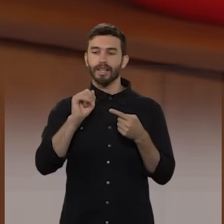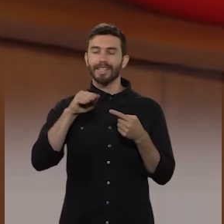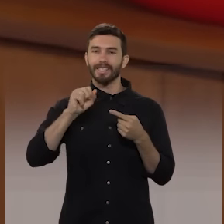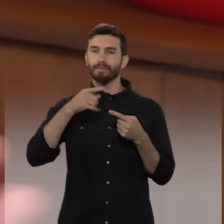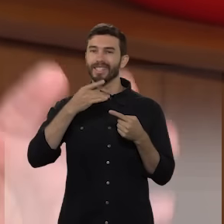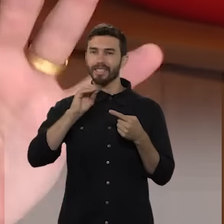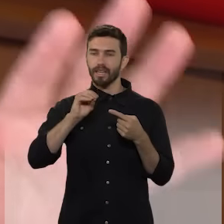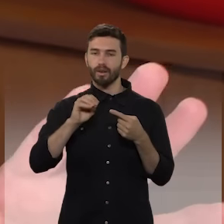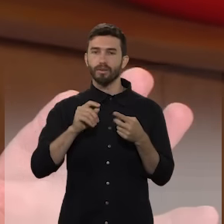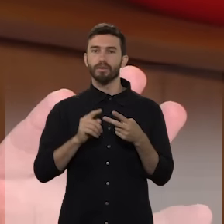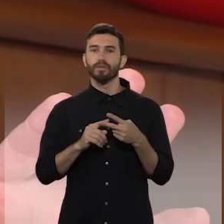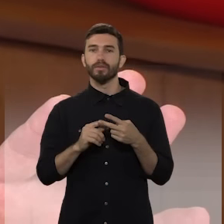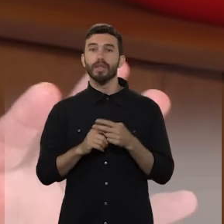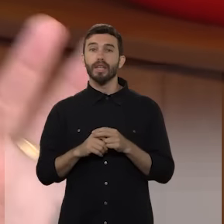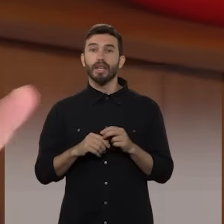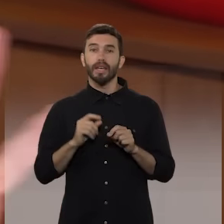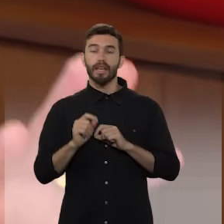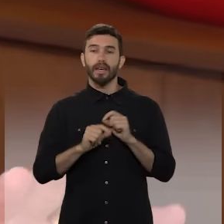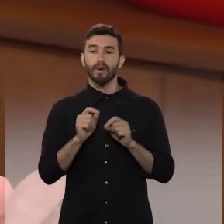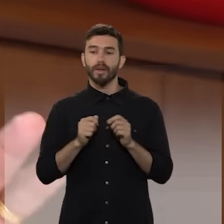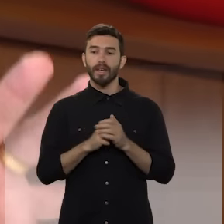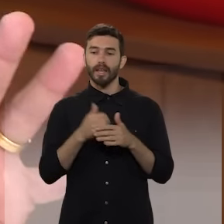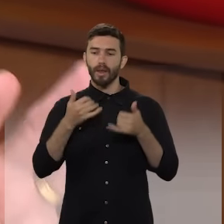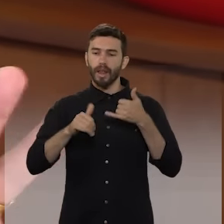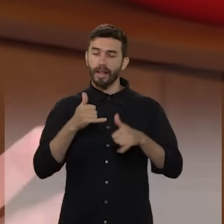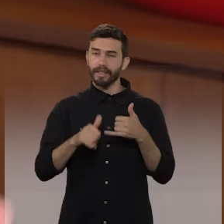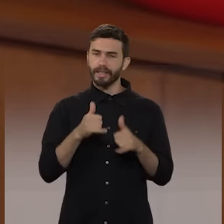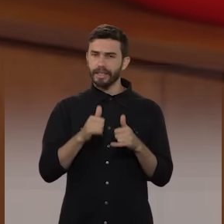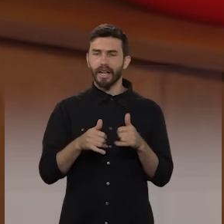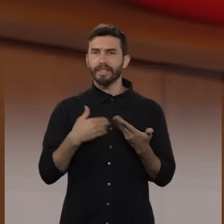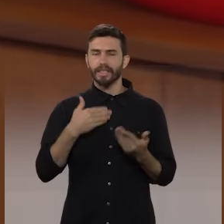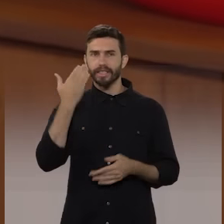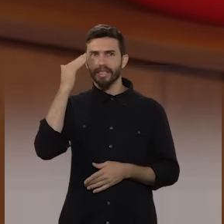simplifica bastante o sistema elétrico, mas a gente consegue entender melhor olhando assim.